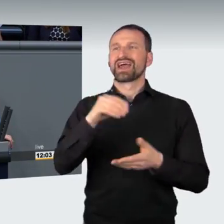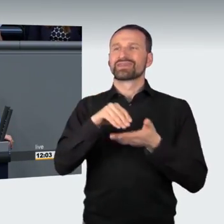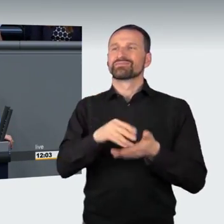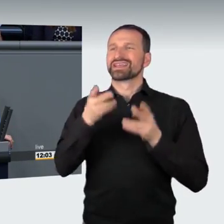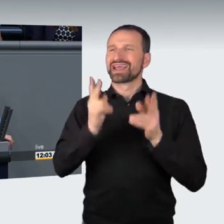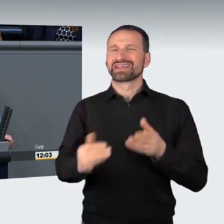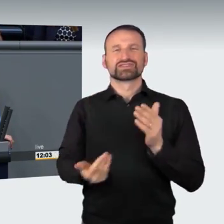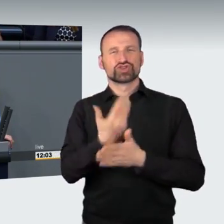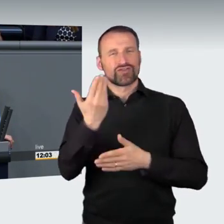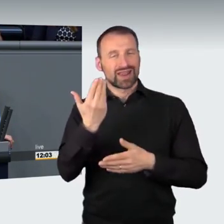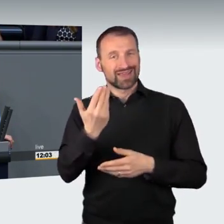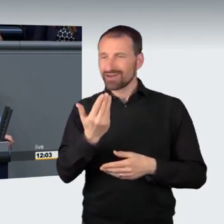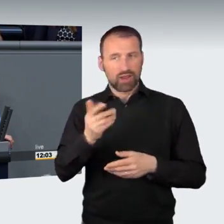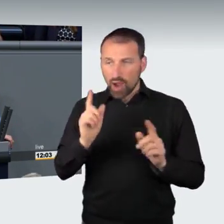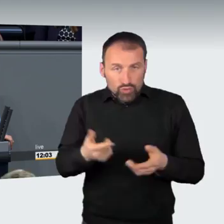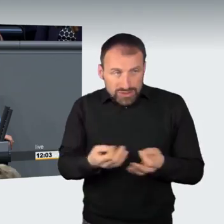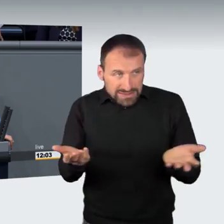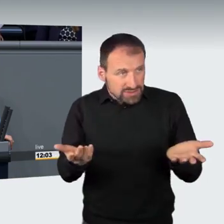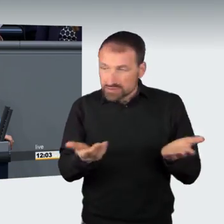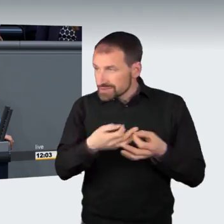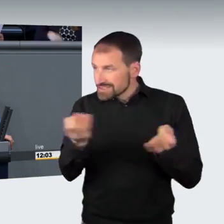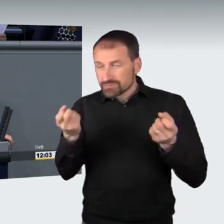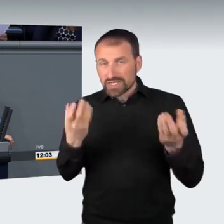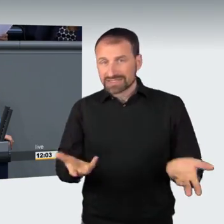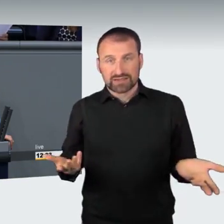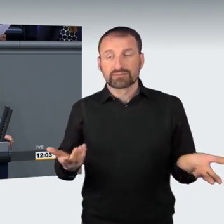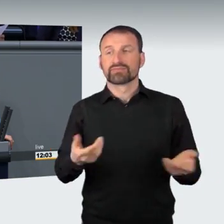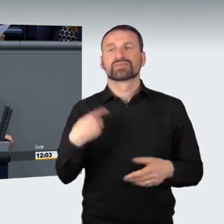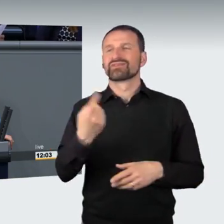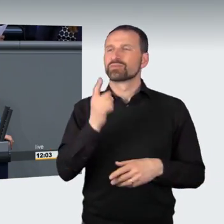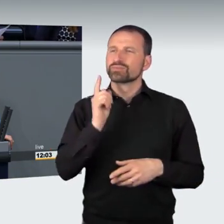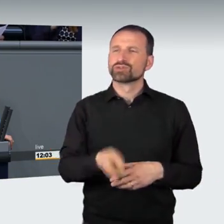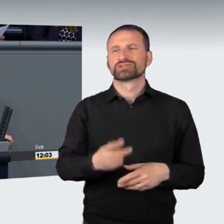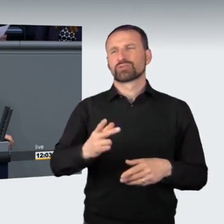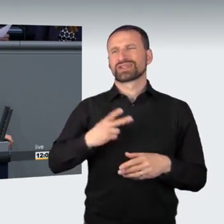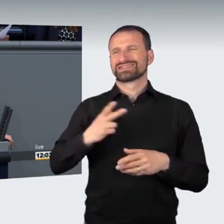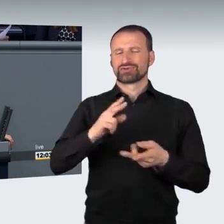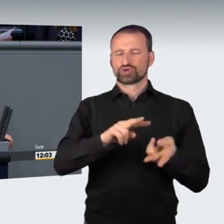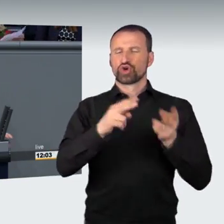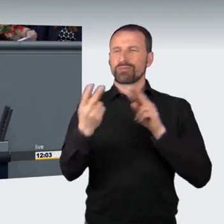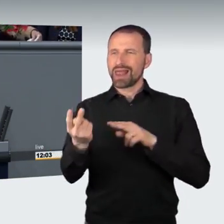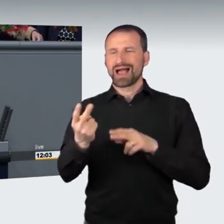der Modernisierungsumlage, die nur teure und sinnlose Modernisierungen befördert. Das darf einfach nicht sein.